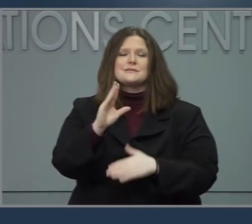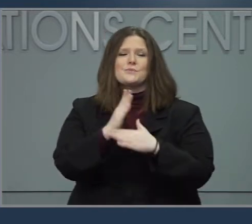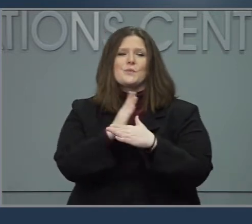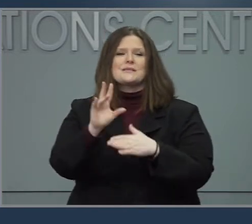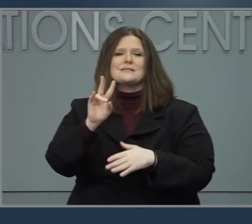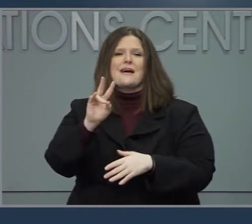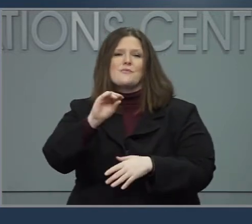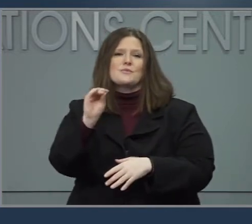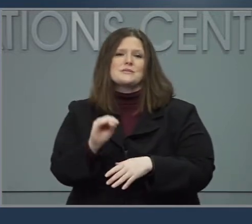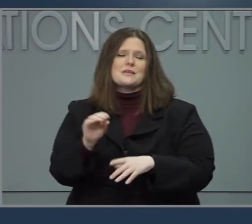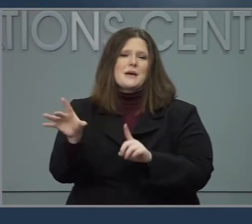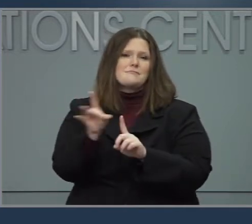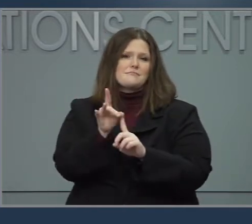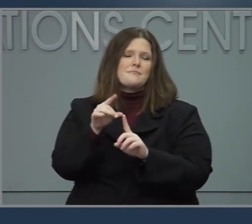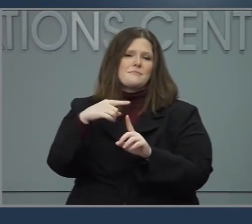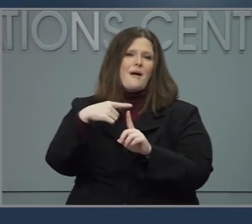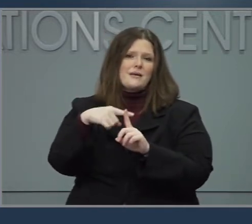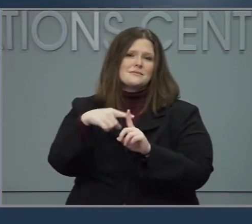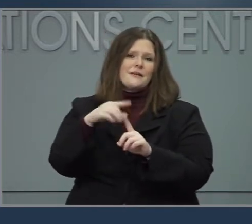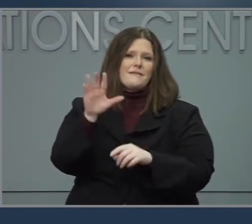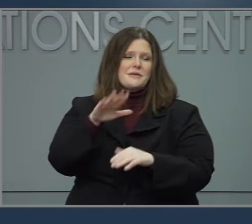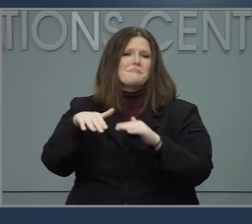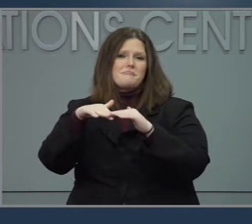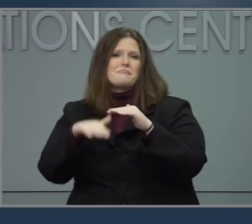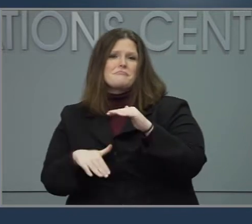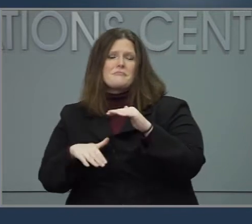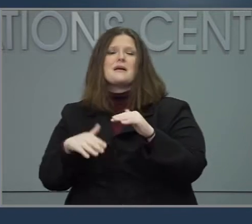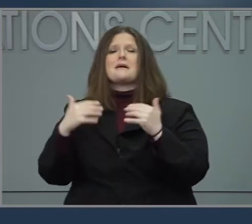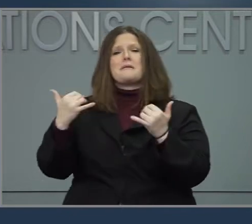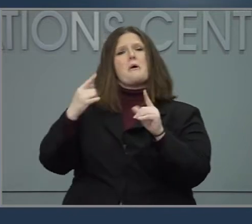por ciento en nuestra siguiente gráfica vemos las hospitalizaciones día